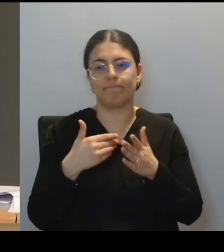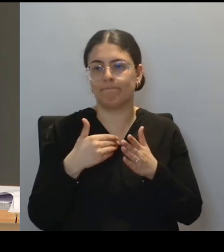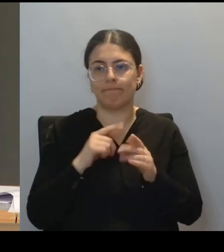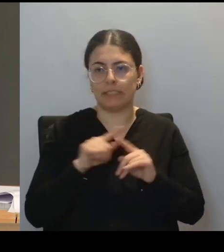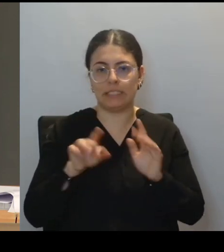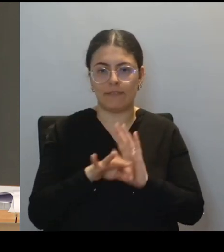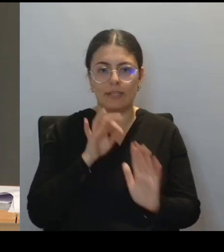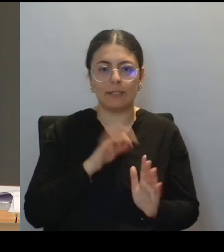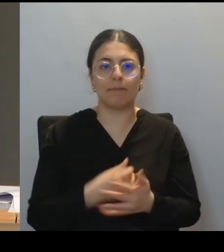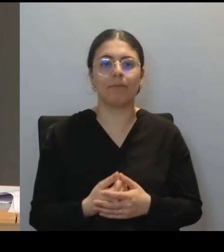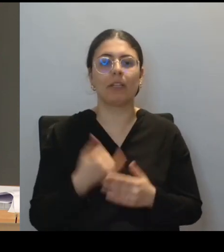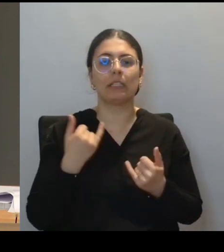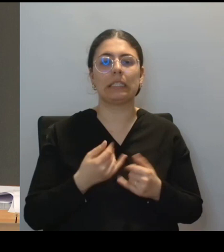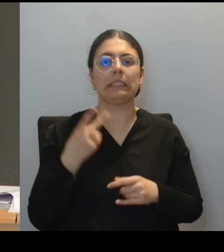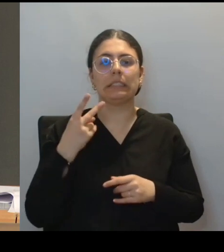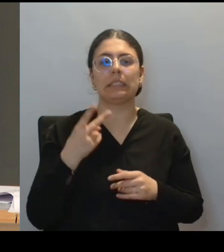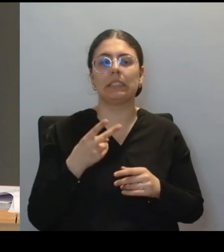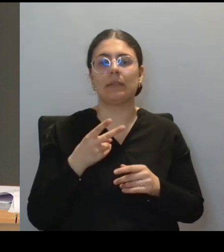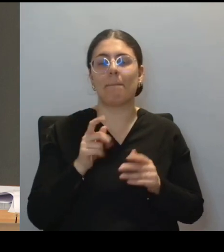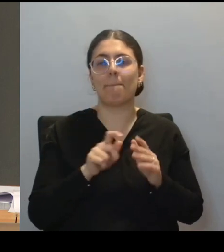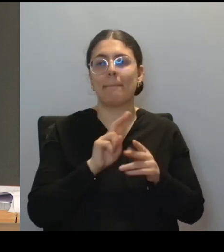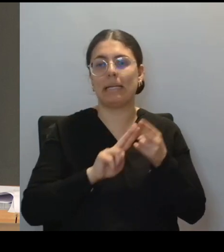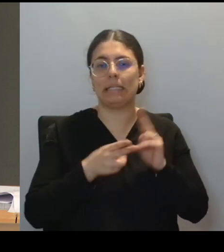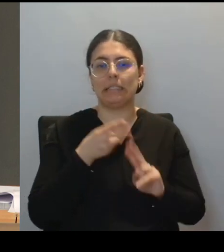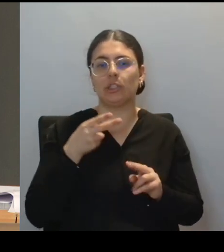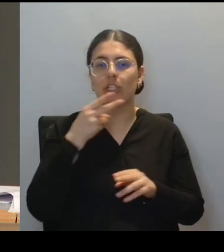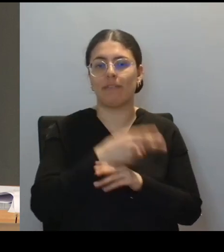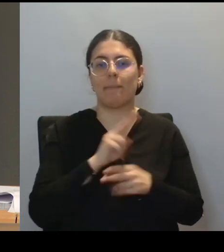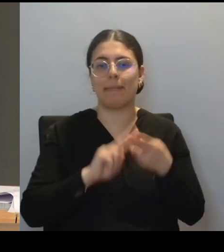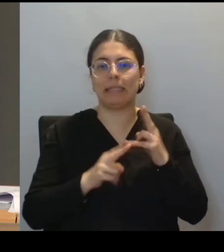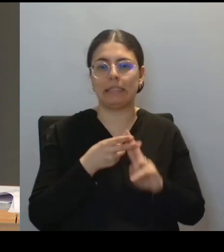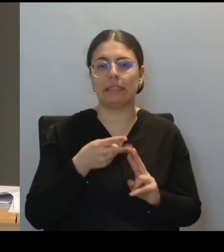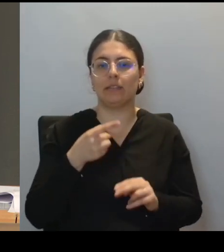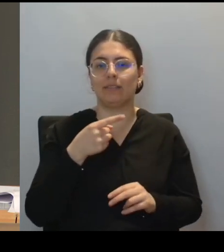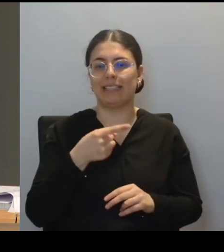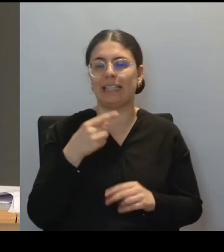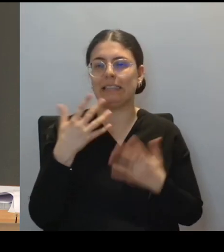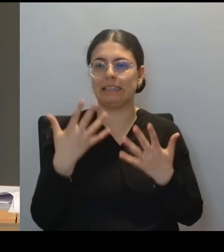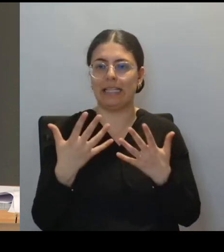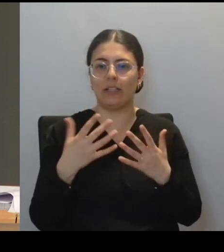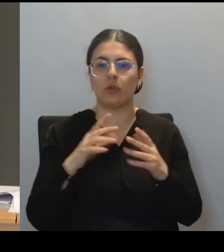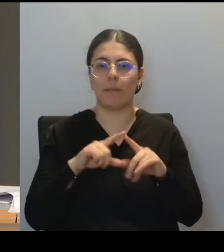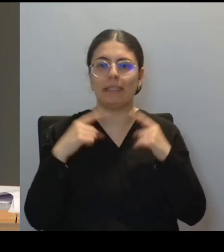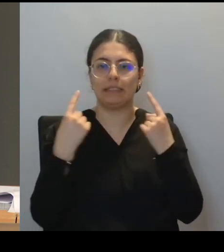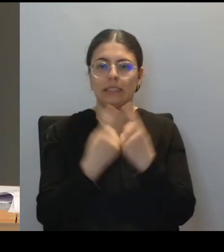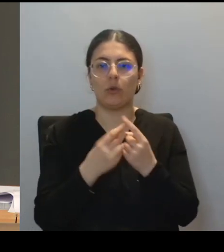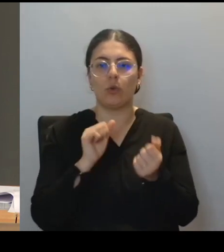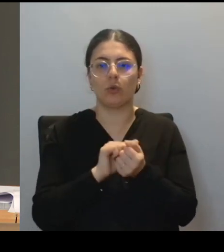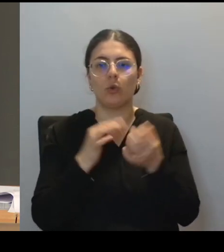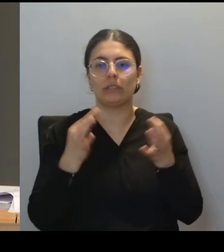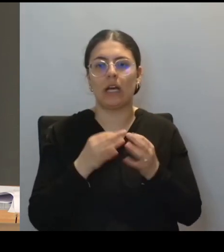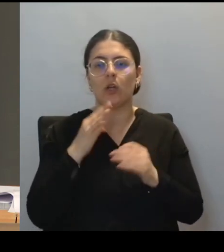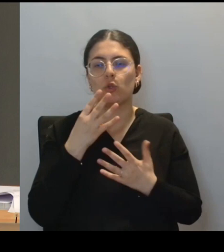zehn Kommission des Landes Berlin Drucksache 19 9/15. Auf die Wahlvorschläge der AfD Fraktion entfielen folgende Stimmen.